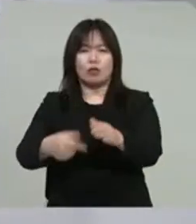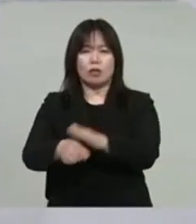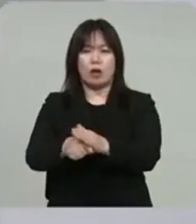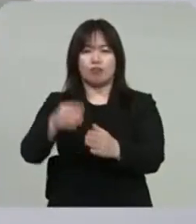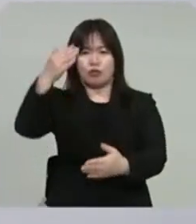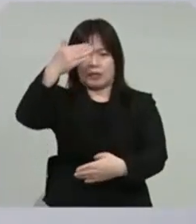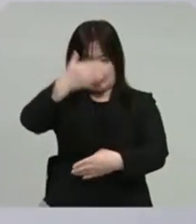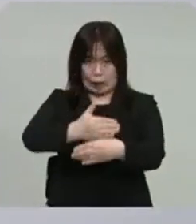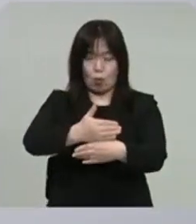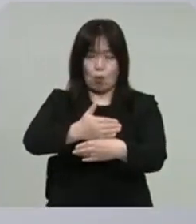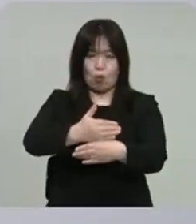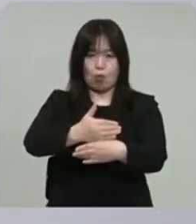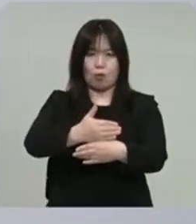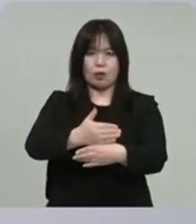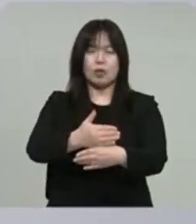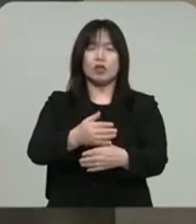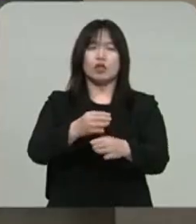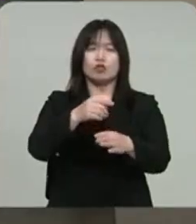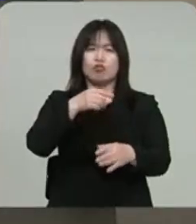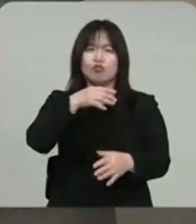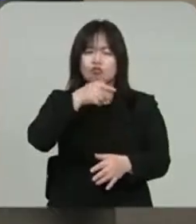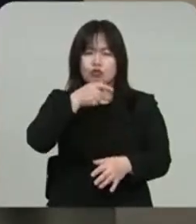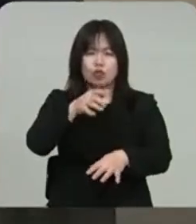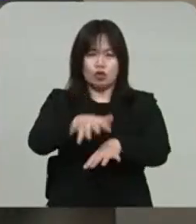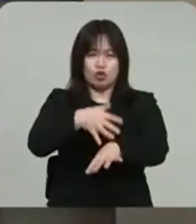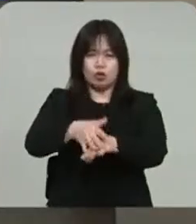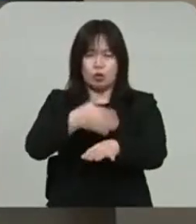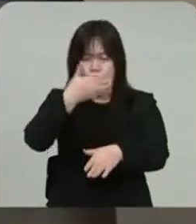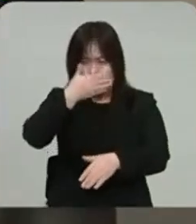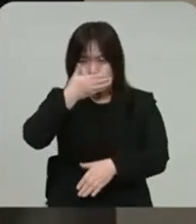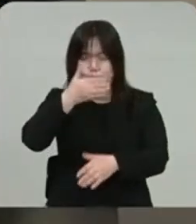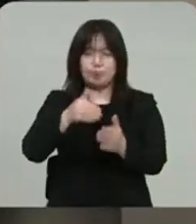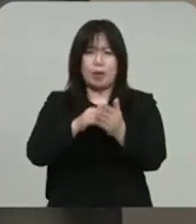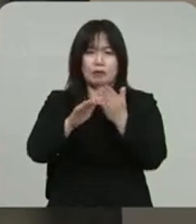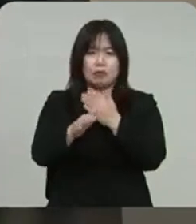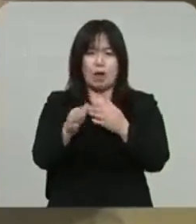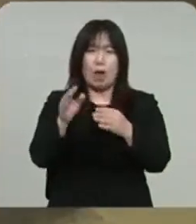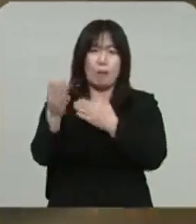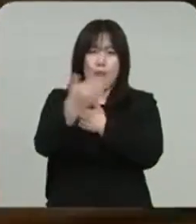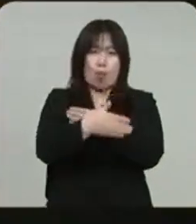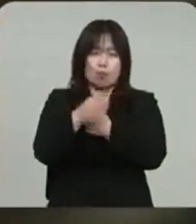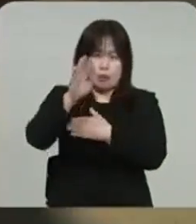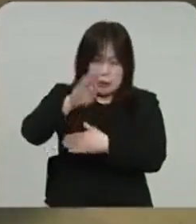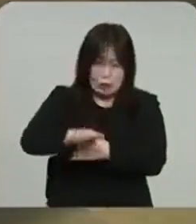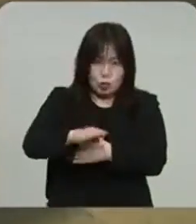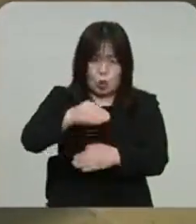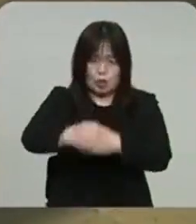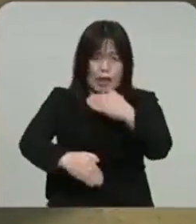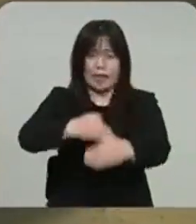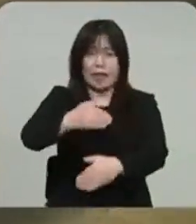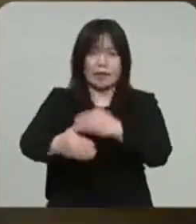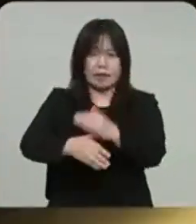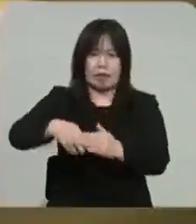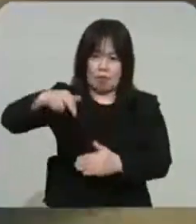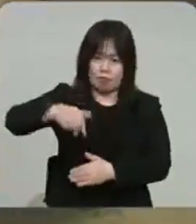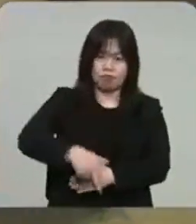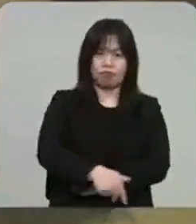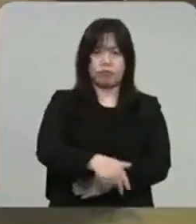을 닫고 젖은 수건 등으로 코와 입을 막은 채 자세를 낮춰 계단을 통해 밖으로 나가야 합니다.